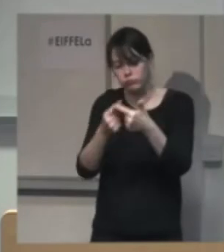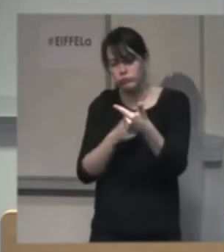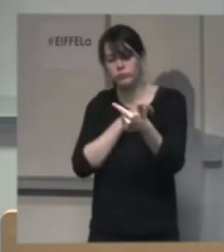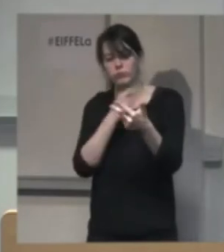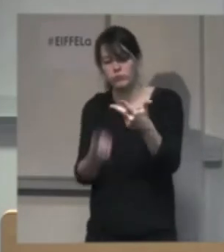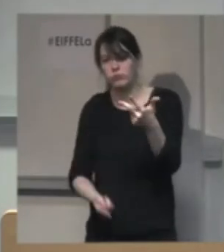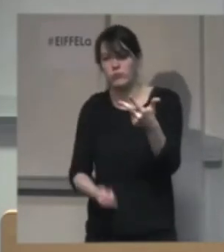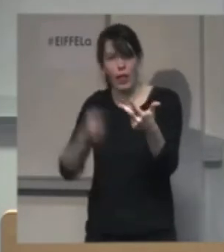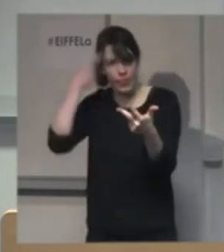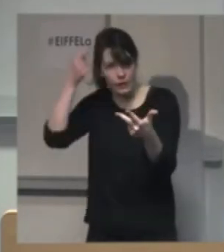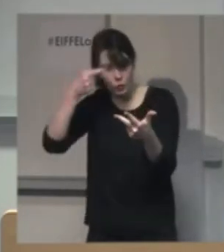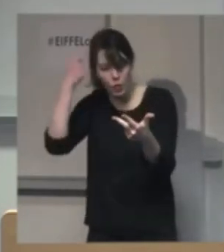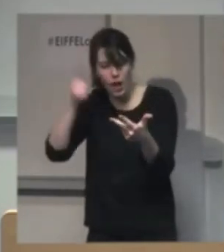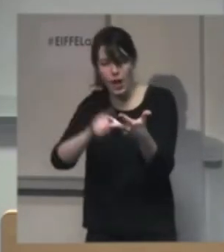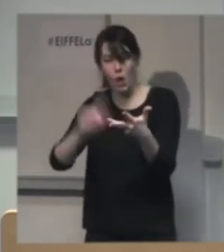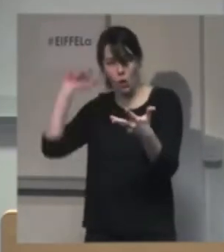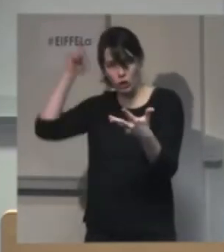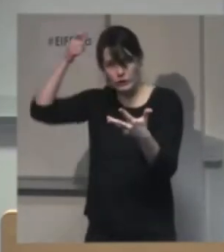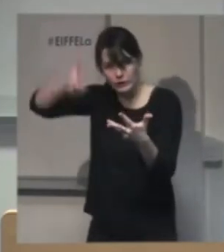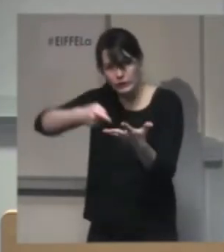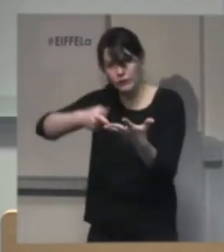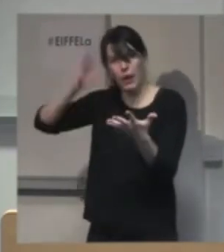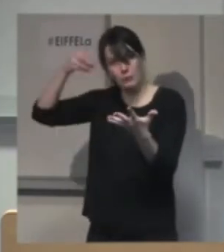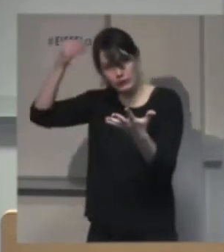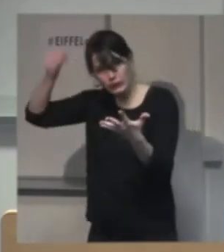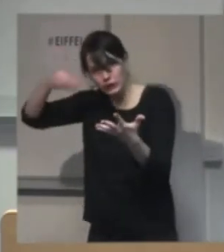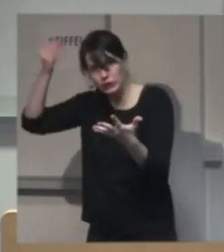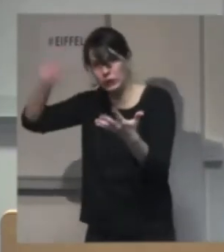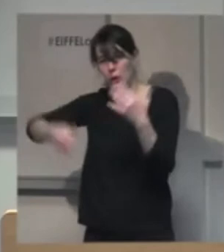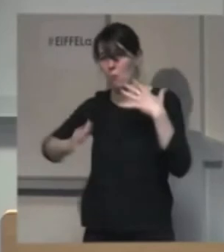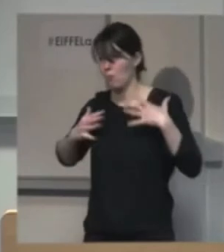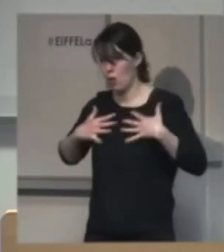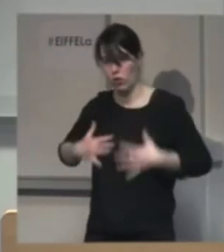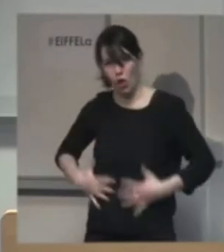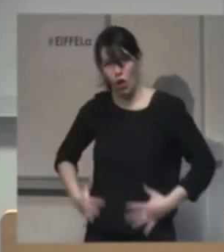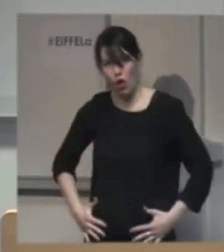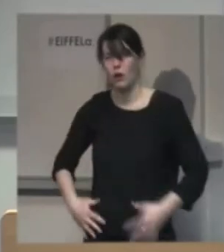les handicaps intellectuels, cognitifs, psychiques, moteurs. Et puis...